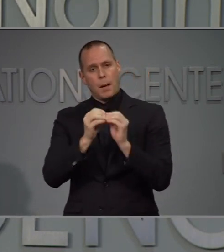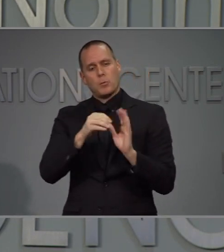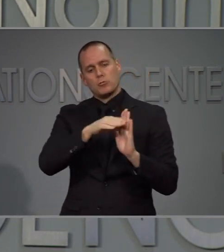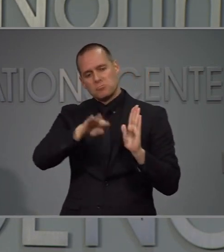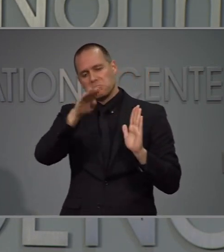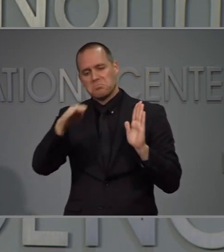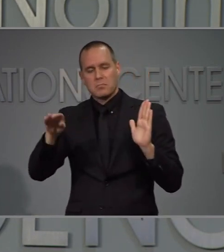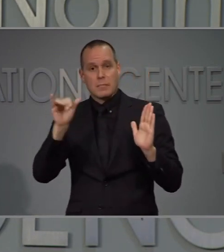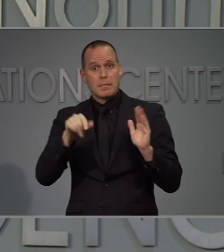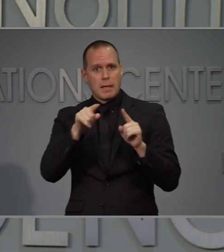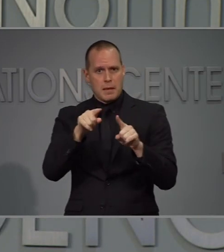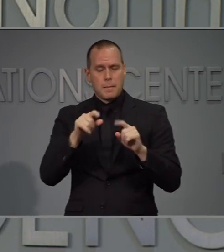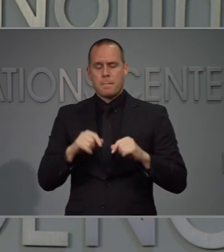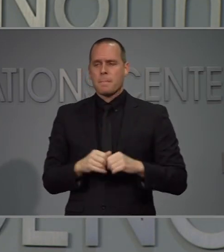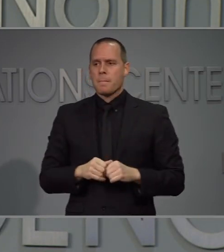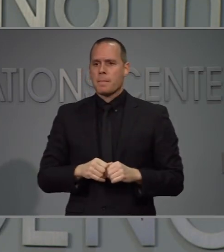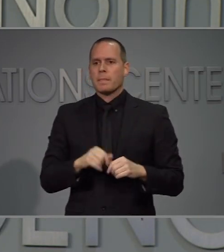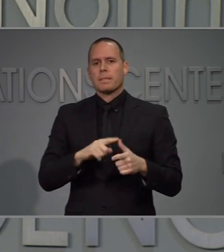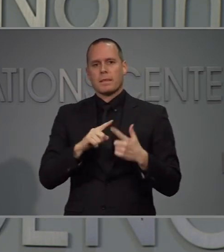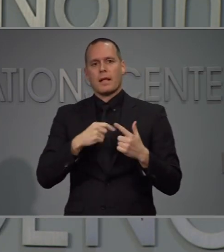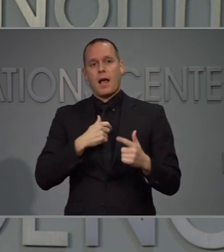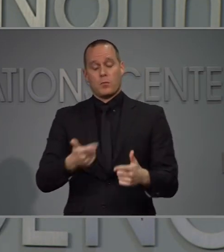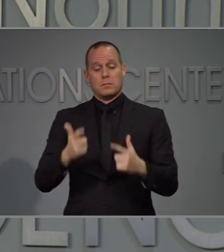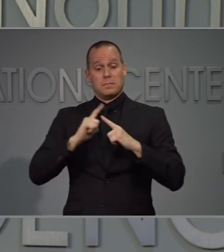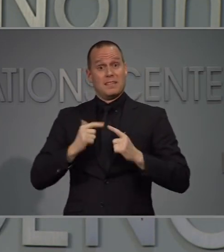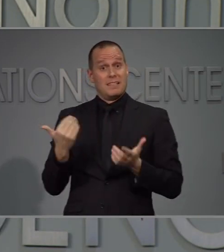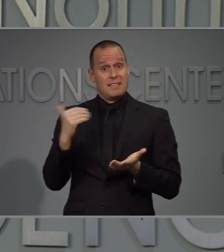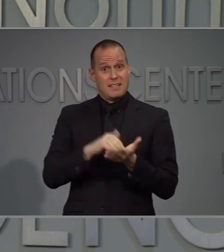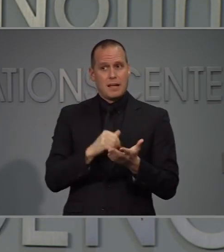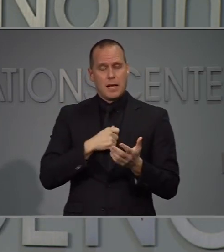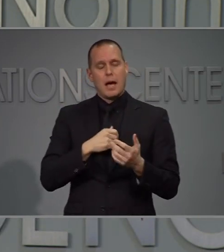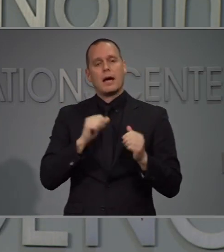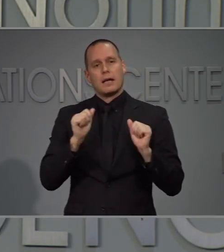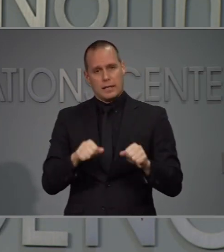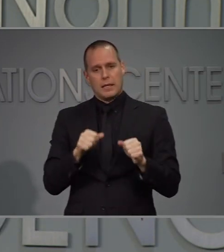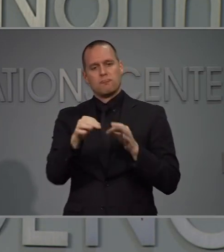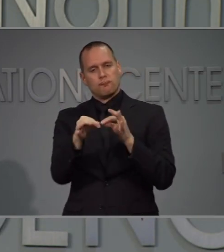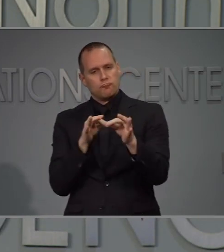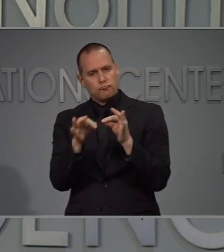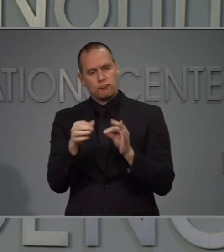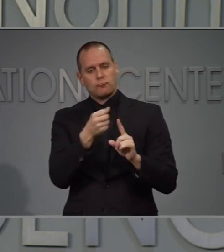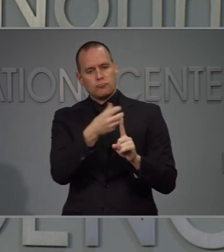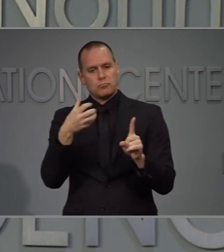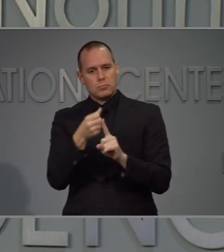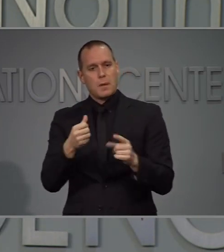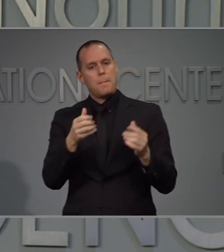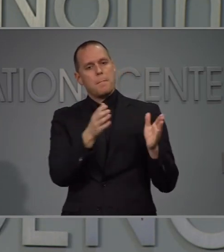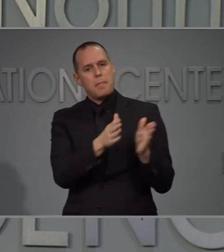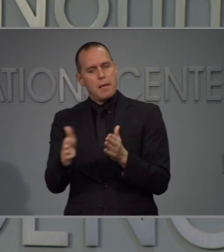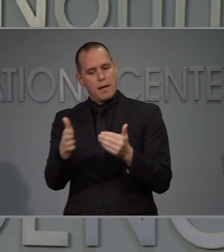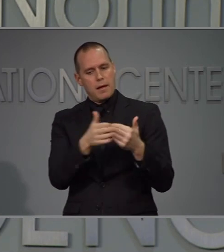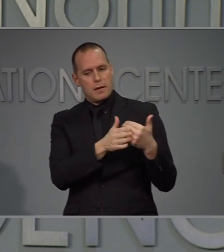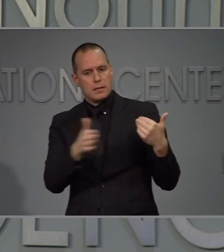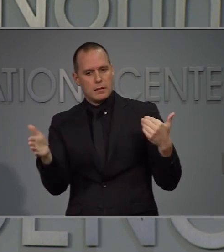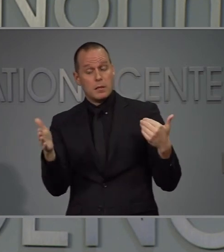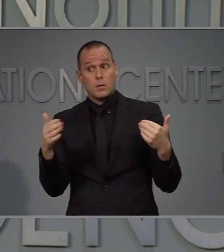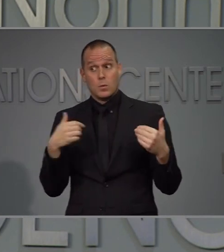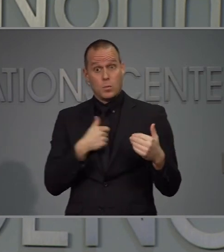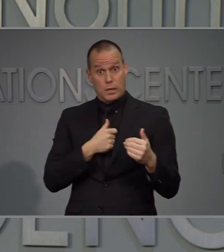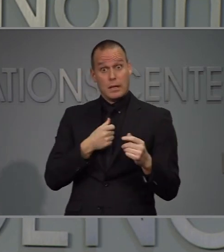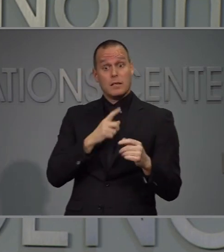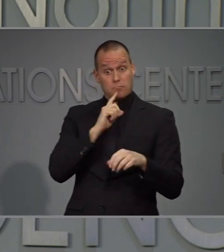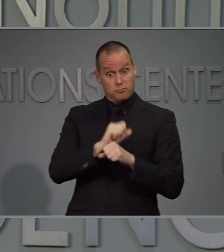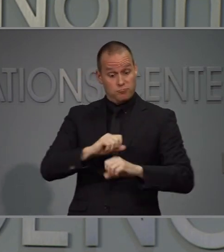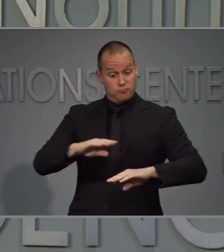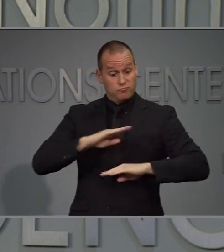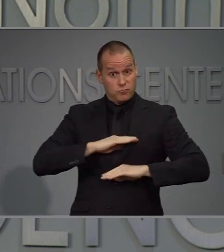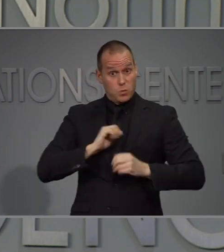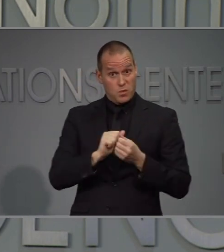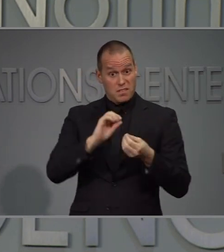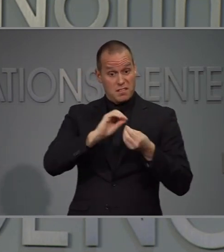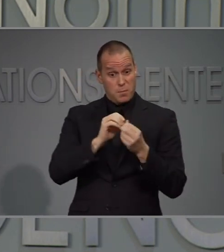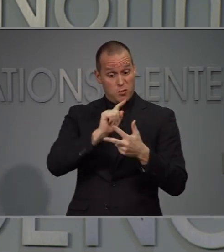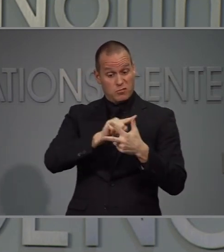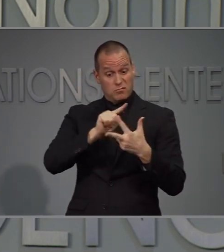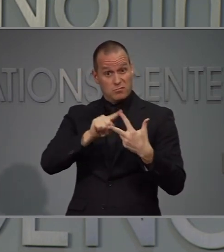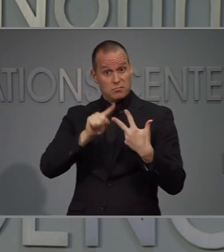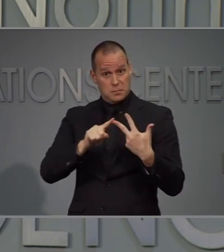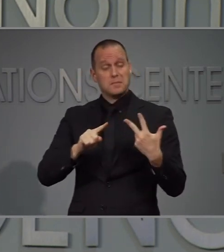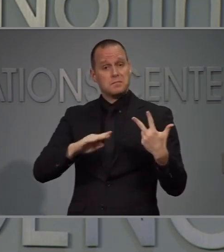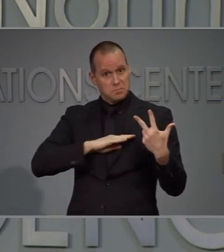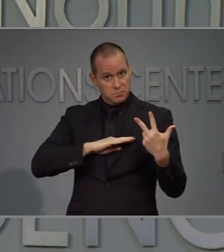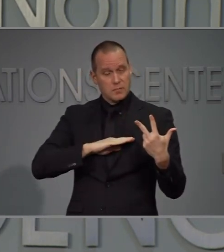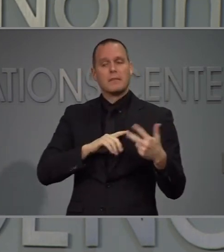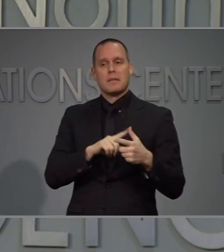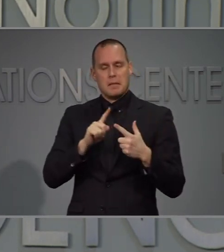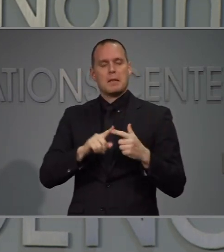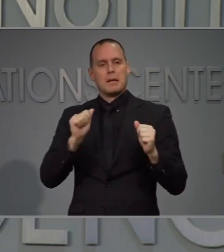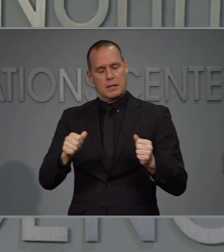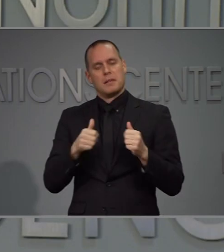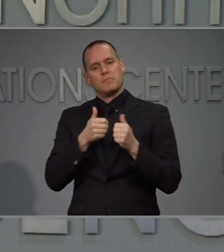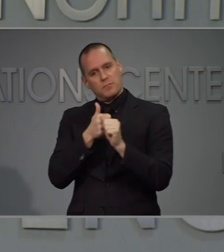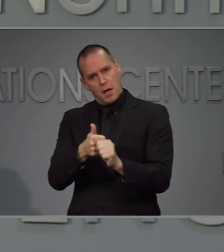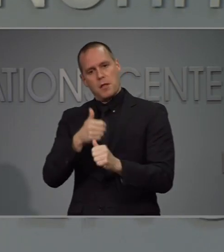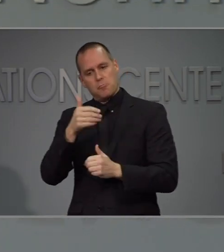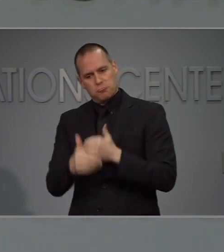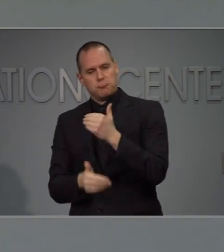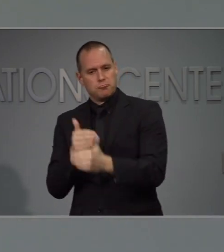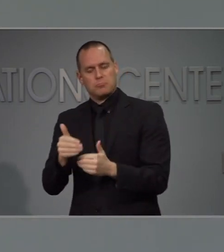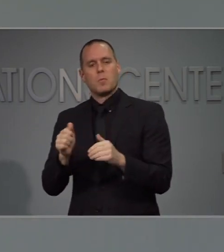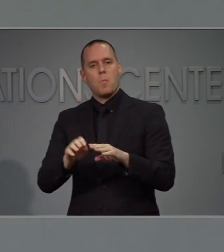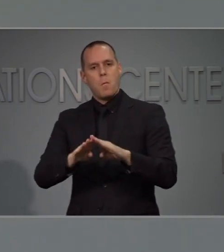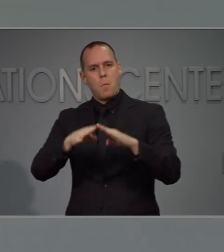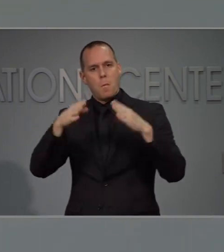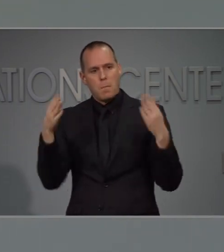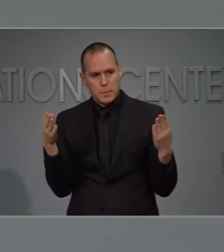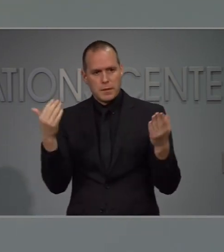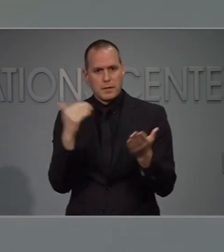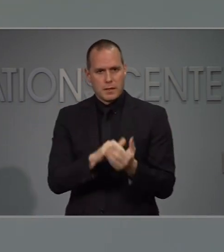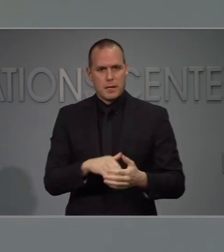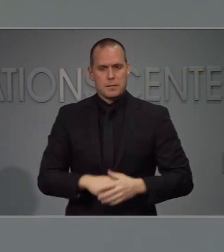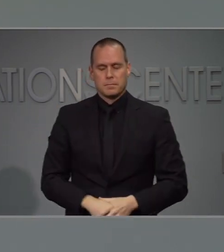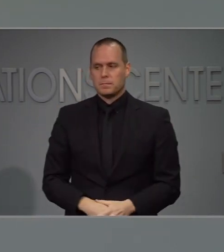posteriormente, yo continuaré con las distintas etapas,